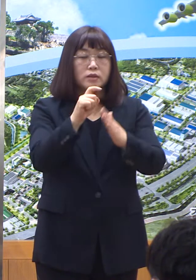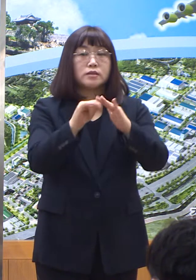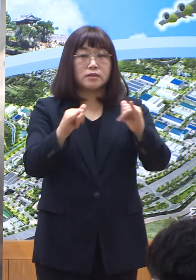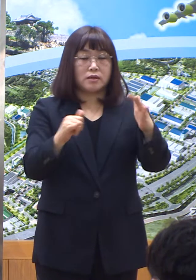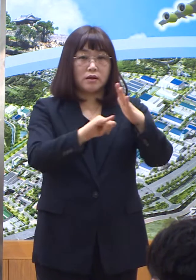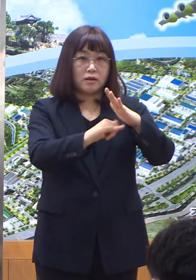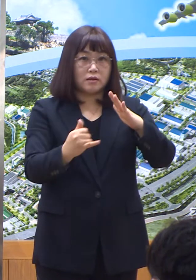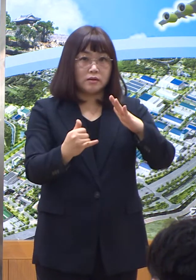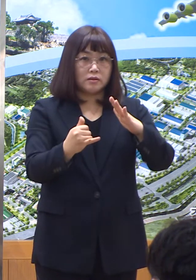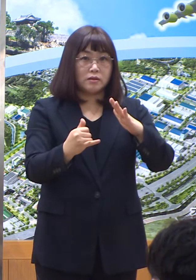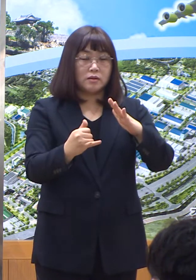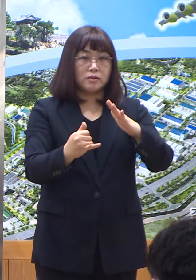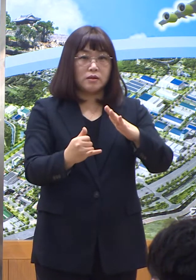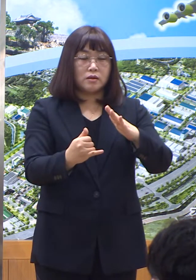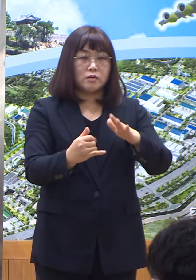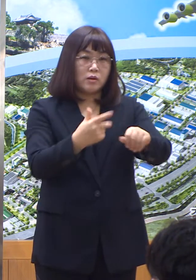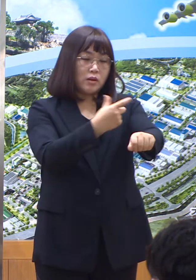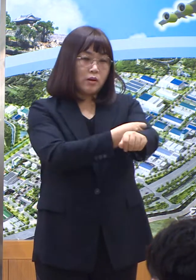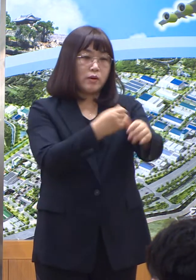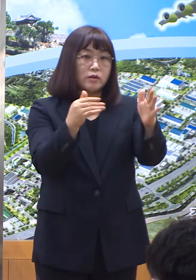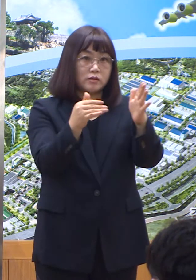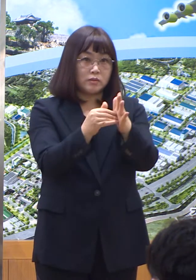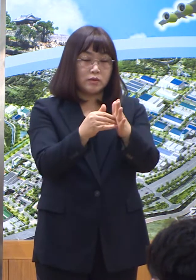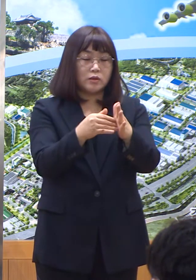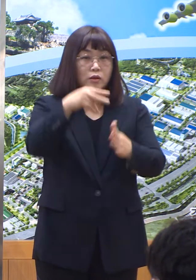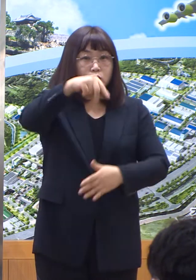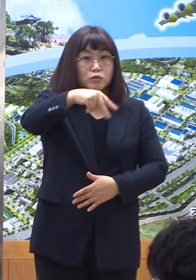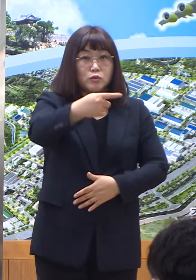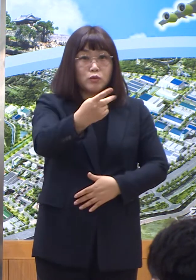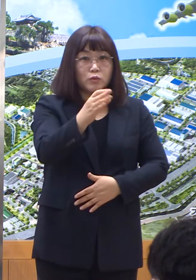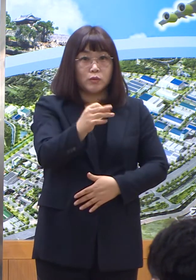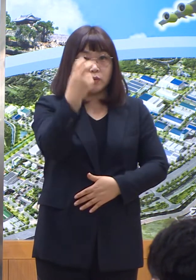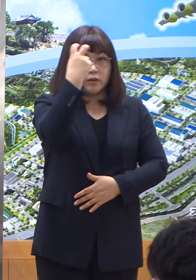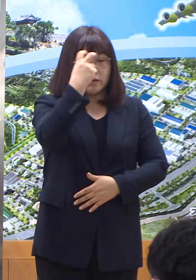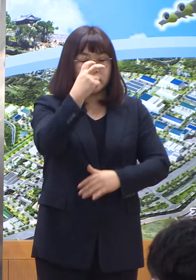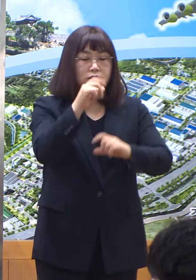코로나19 예방접종 완료에 따른 수동감시자 추가 검사에서